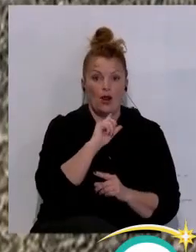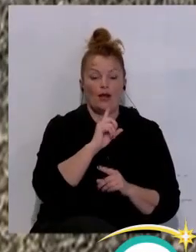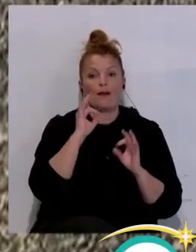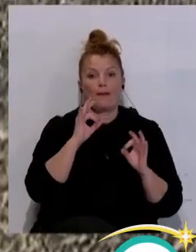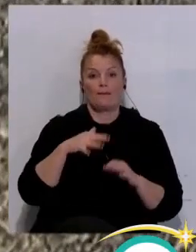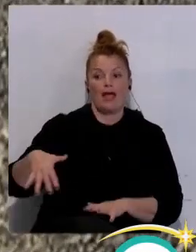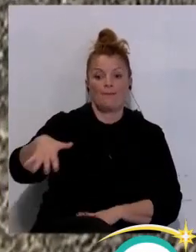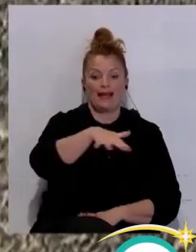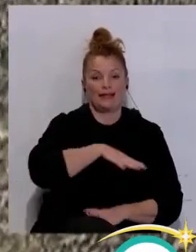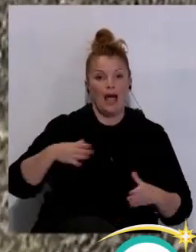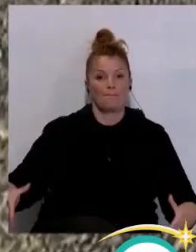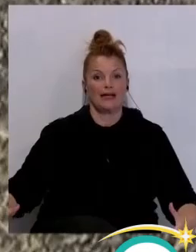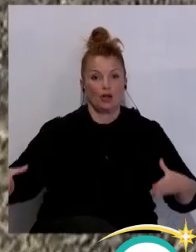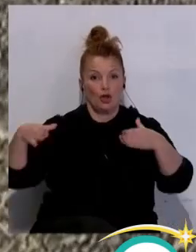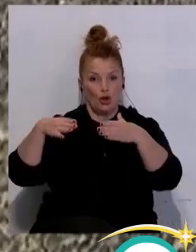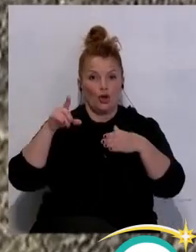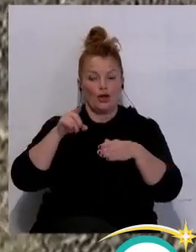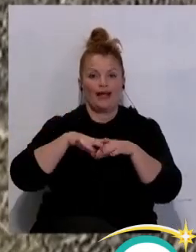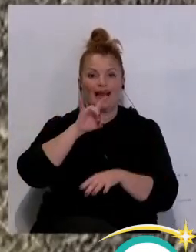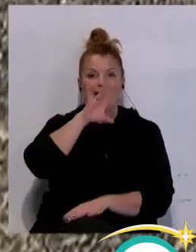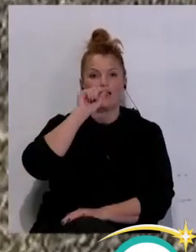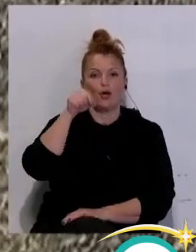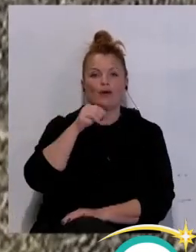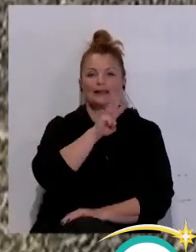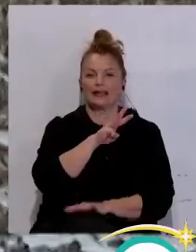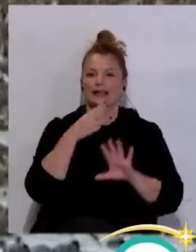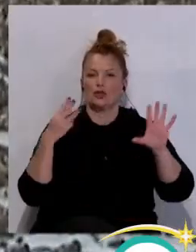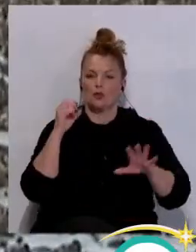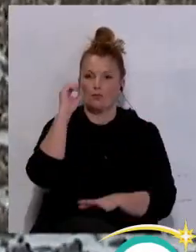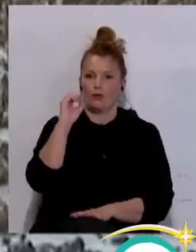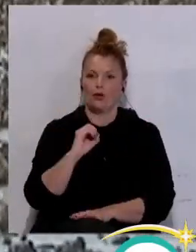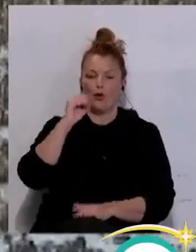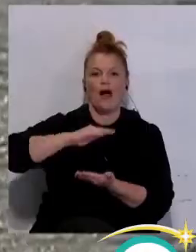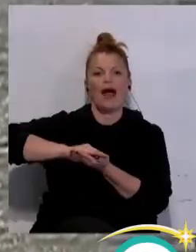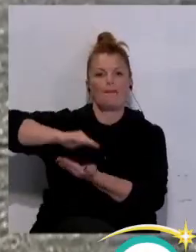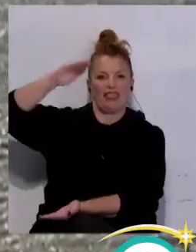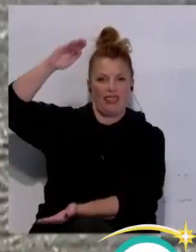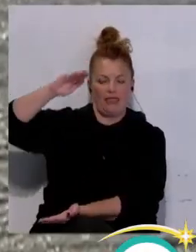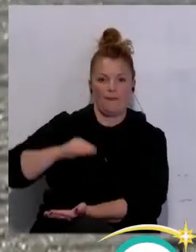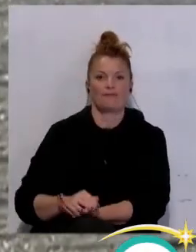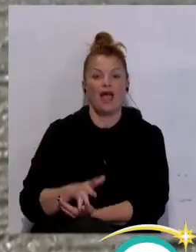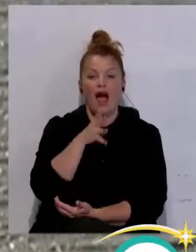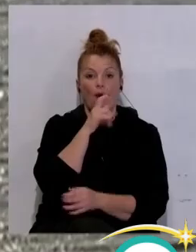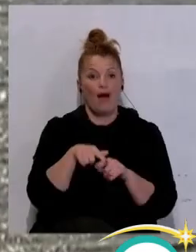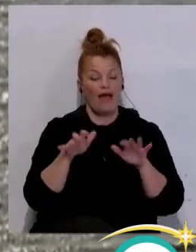abastece de la capital gaditana está al 15,38 por de su capacidad aguas de ciza ha descartado